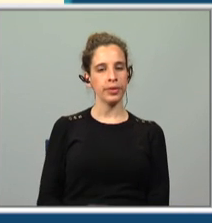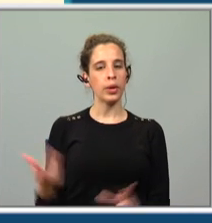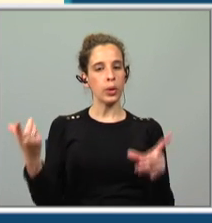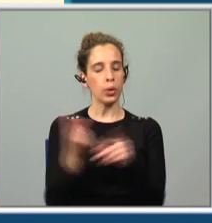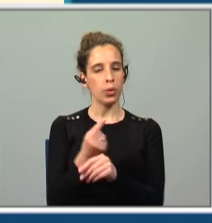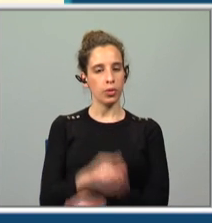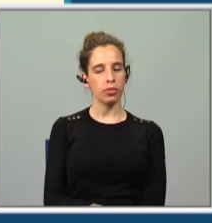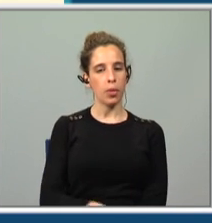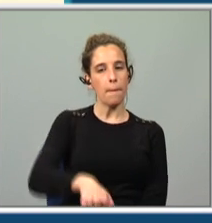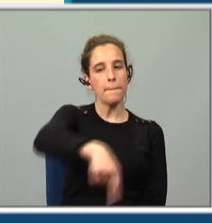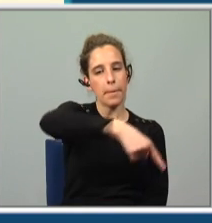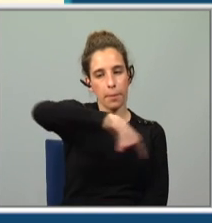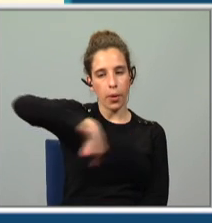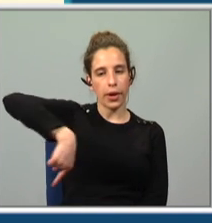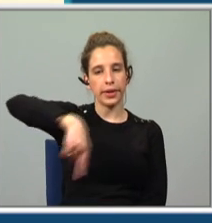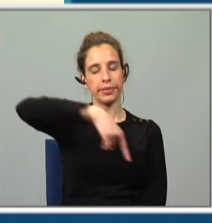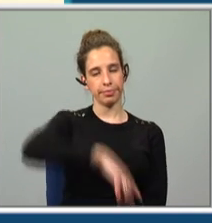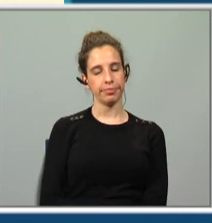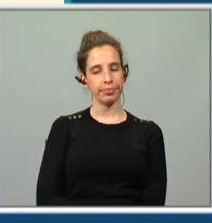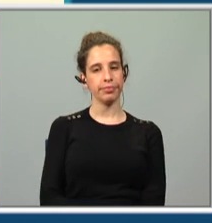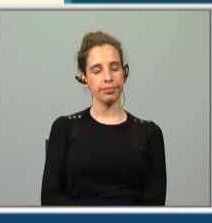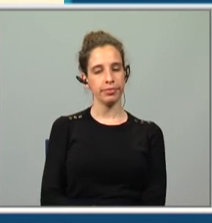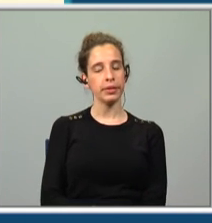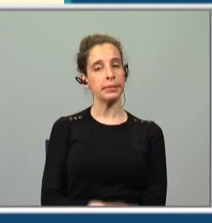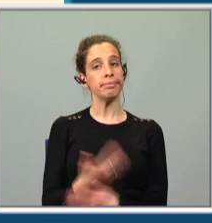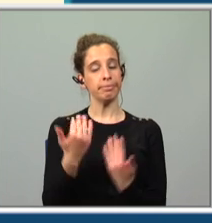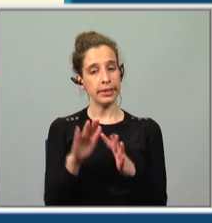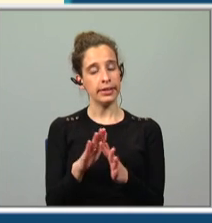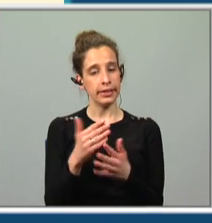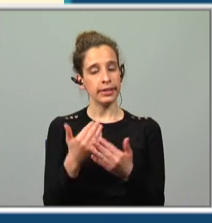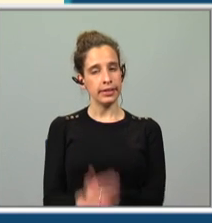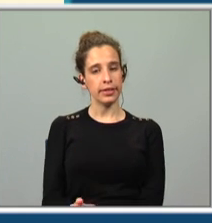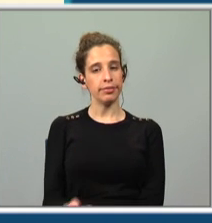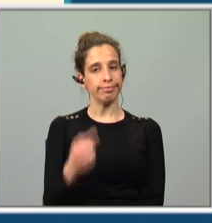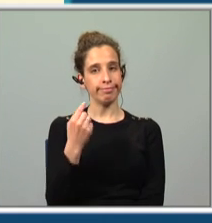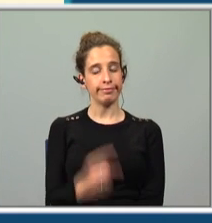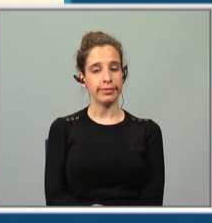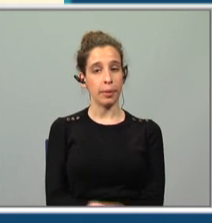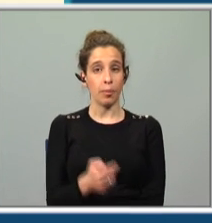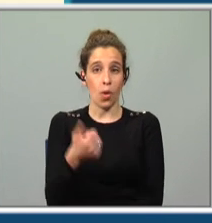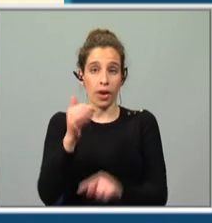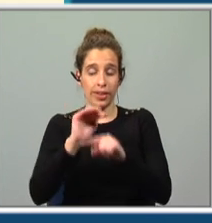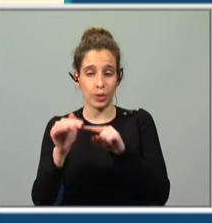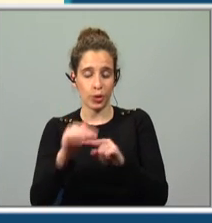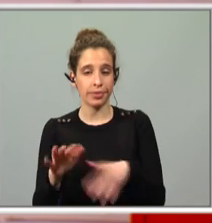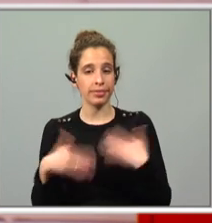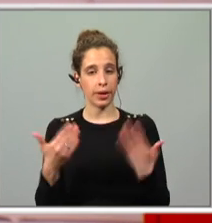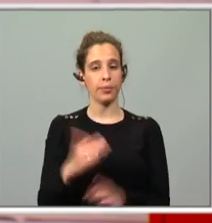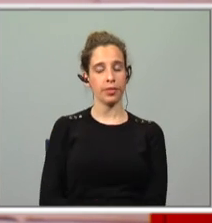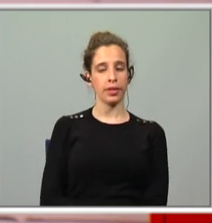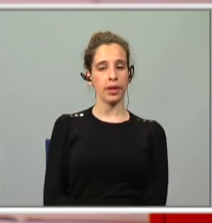comprou uma boia mesmo assim teve ali algumas ar hora com o plano que nós 買了一個花車，即使它在那裡我們計劃的一些播出時間